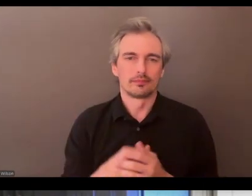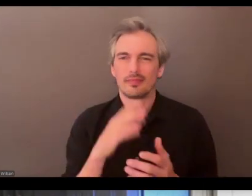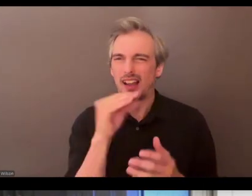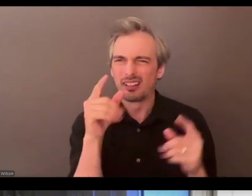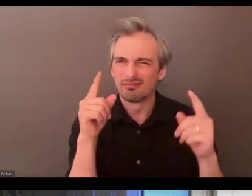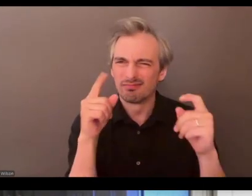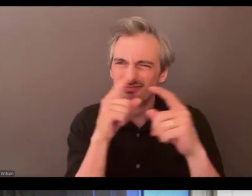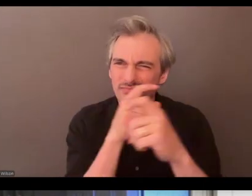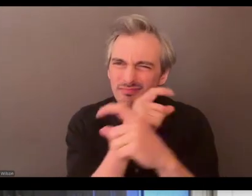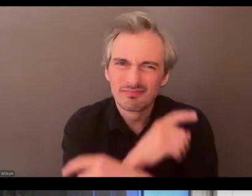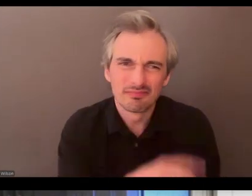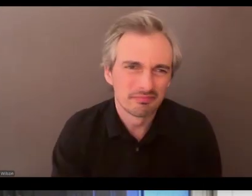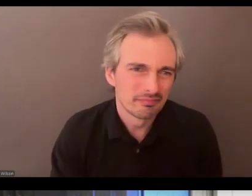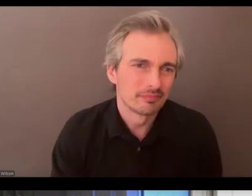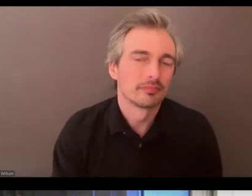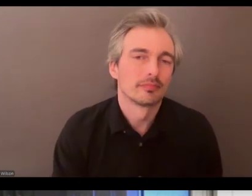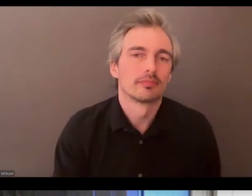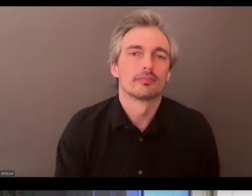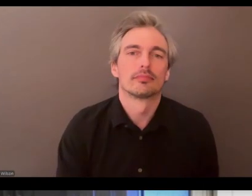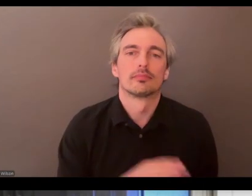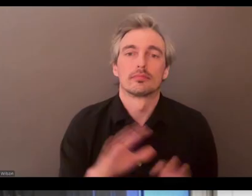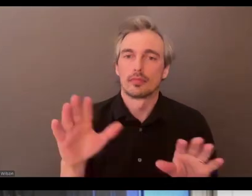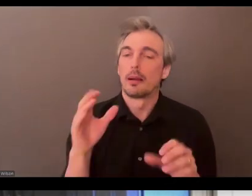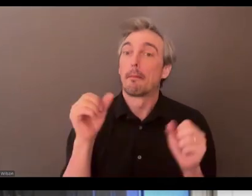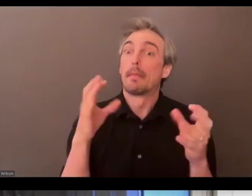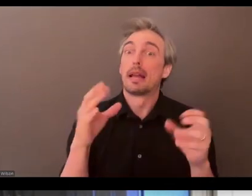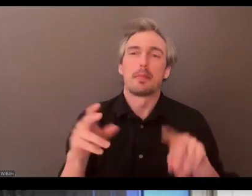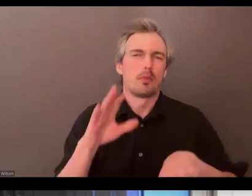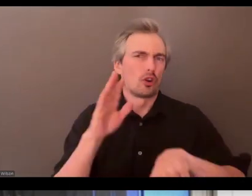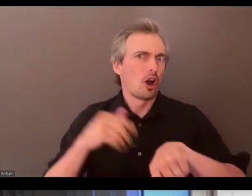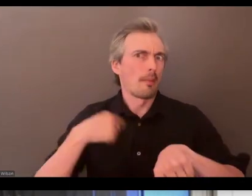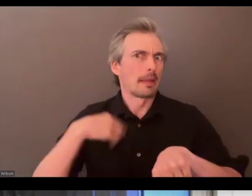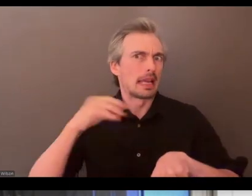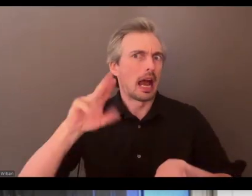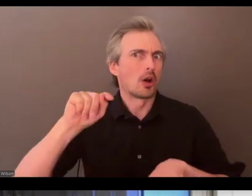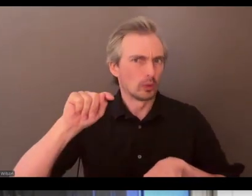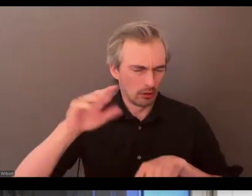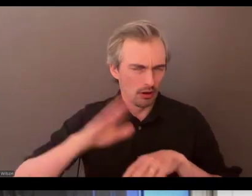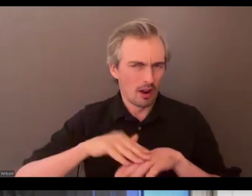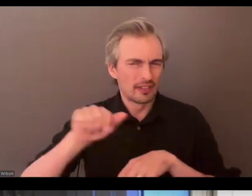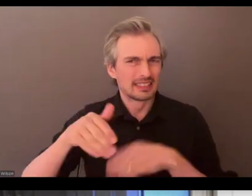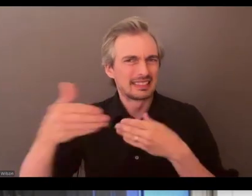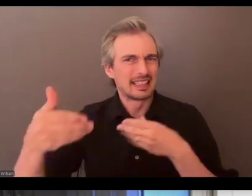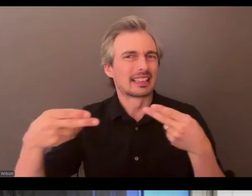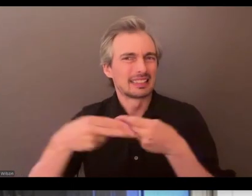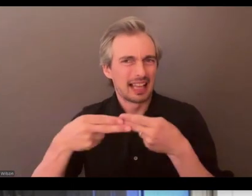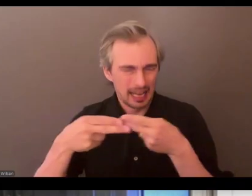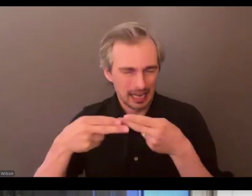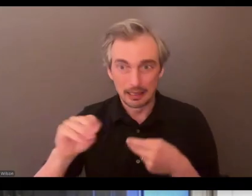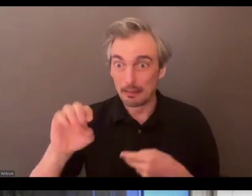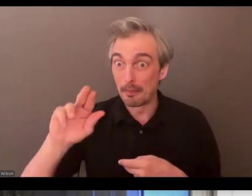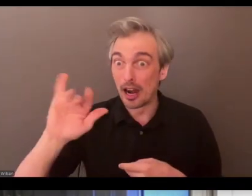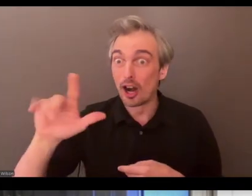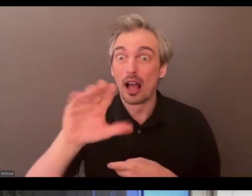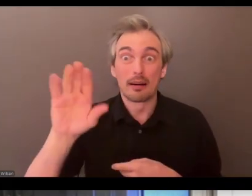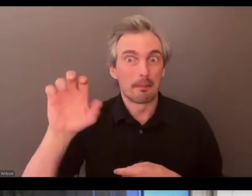メリルとベン、これは意図的なんです。 約束します。 でもすぐに... 視覚に問題のあるユ ーザ ーはそれに気づきました。 そうですよね？